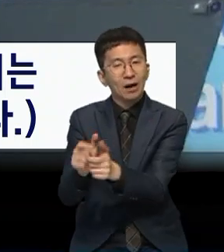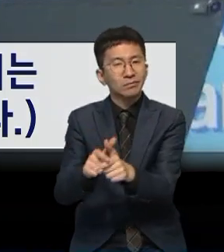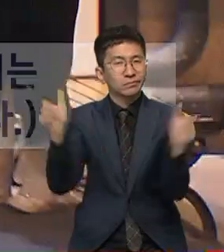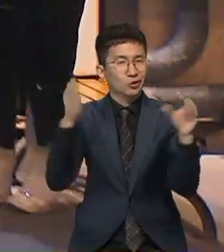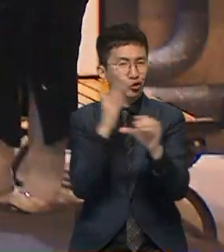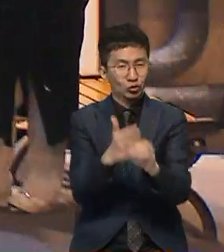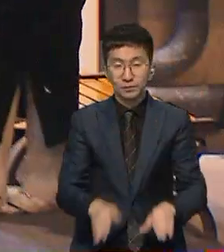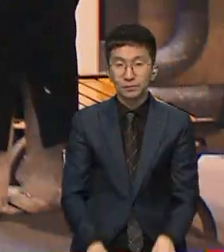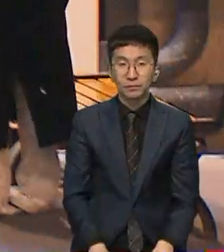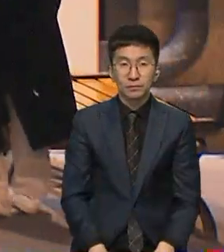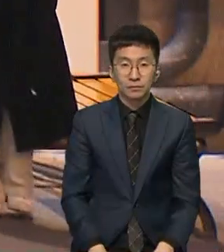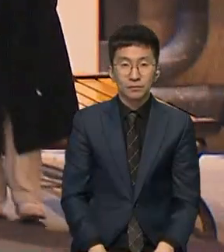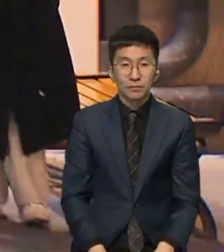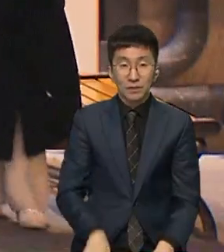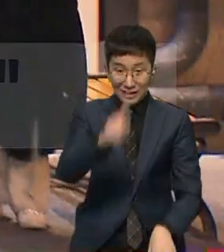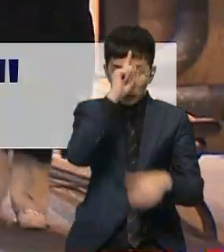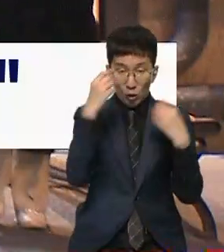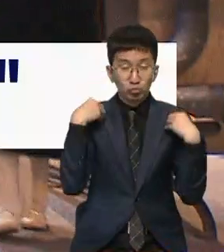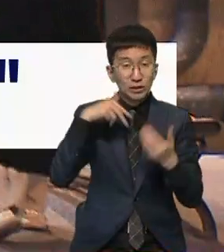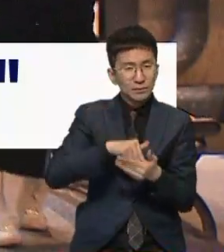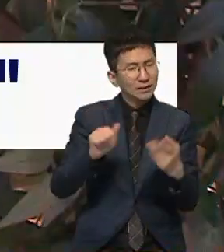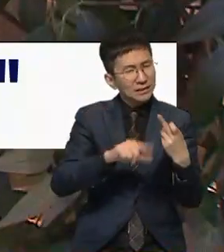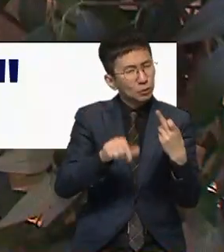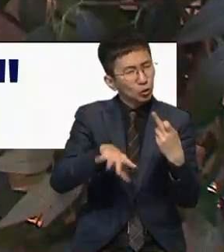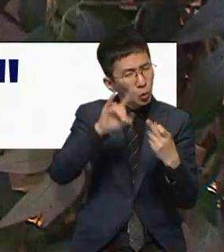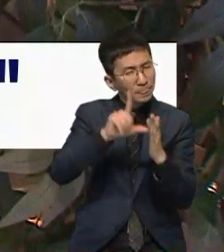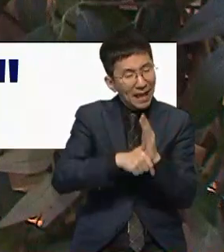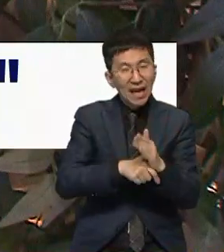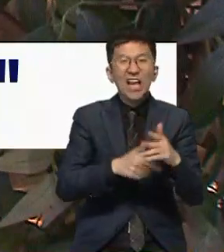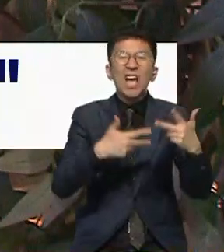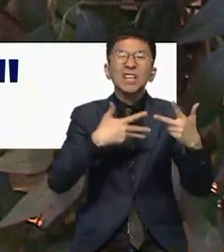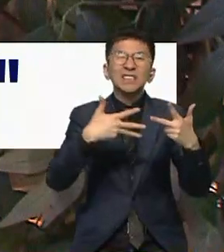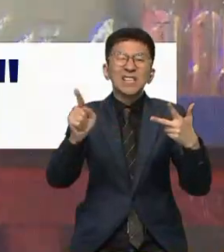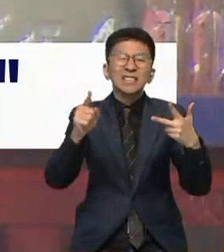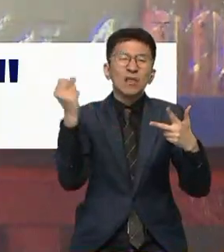(기자) 방역당국은 12월 초 7차 유행이 올 수 있다고 경고했습니다.